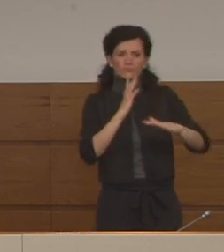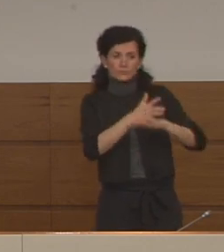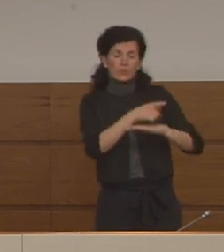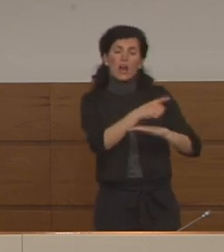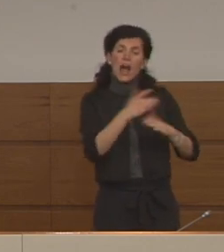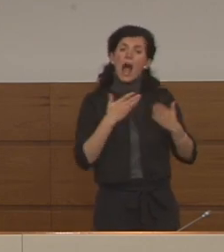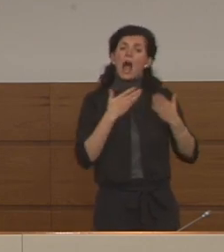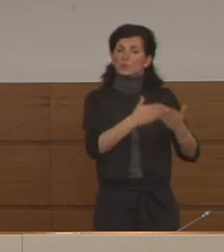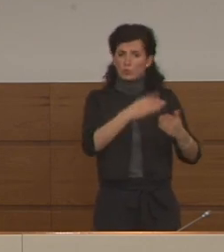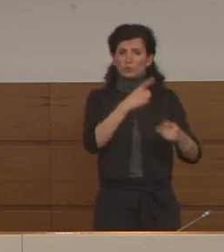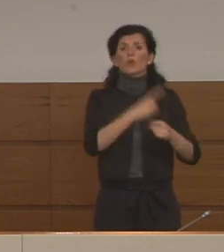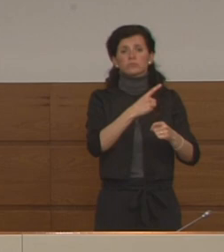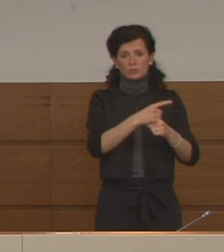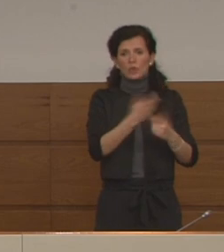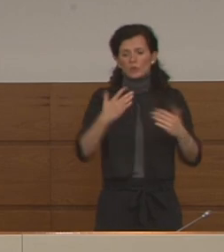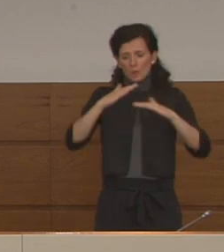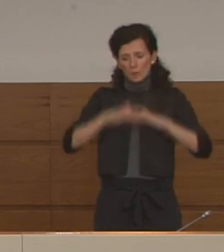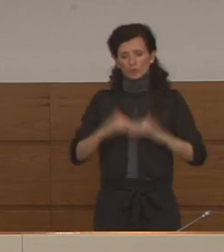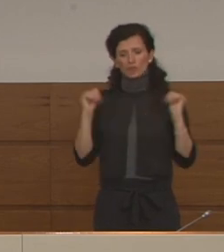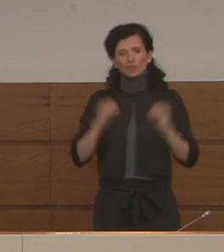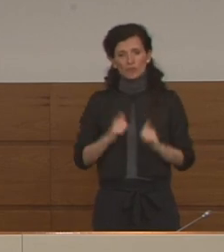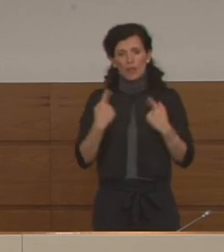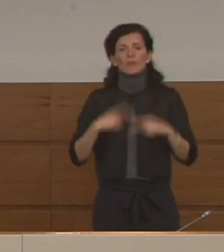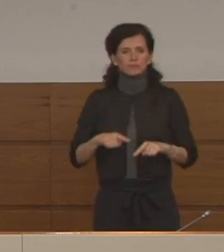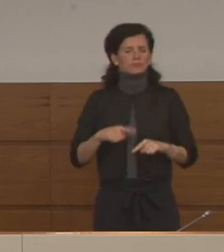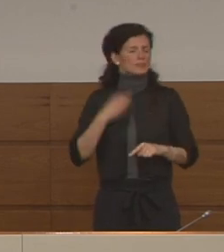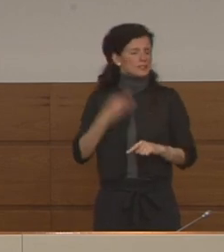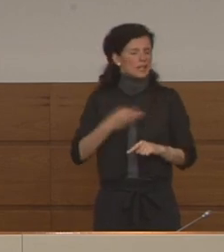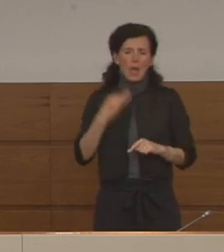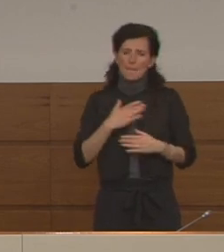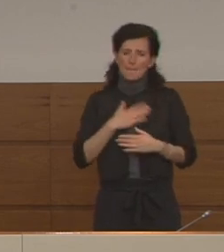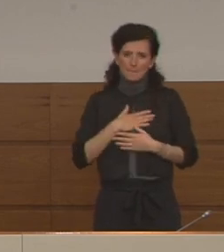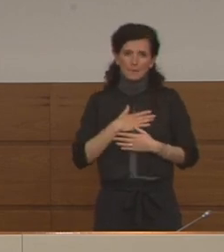E la Protezione Civile nostra è questa. All'interno del nostro Dipartimento, lo sai,